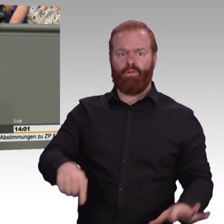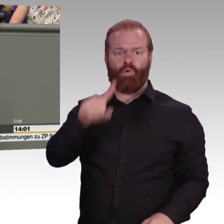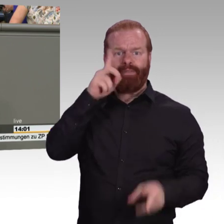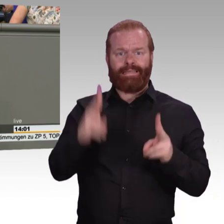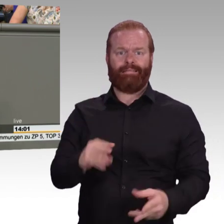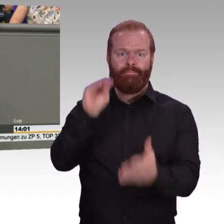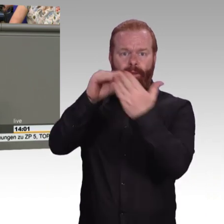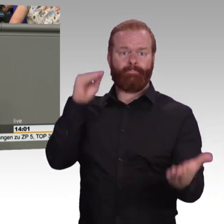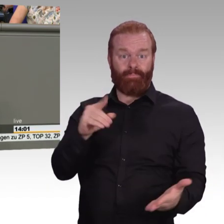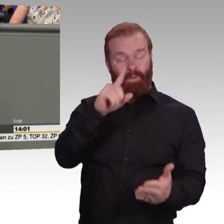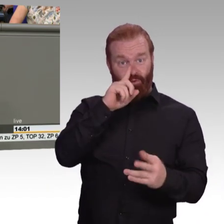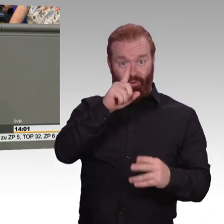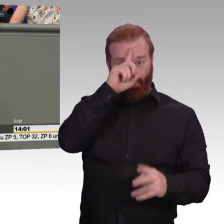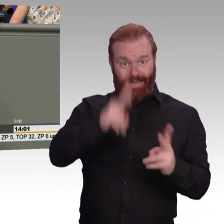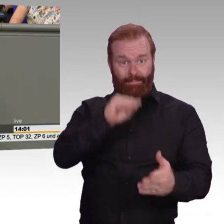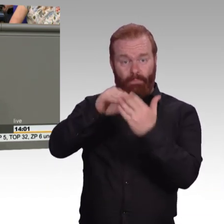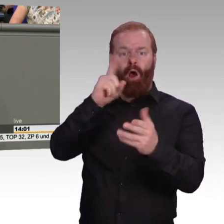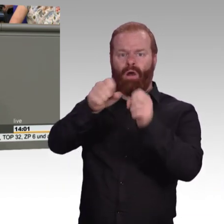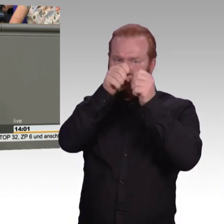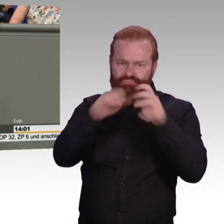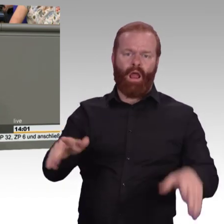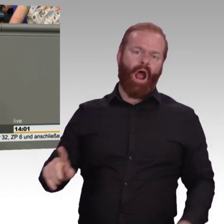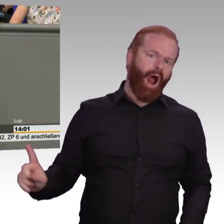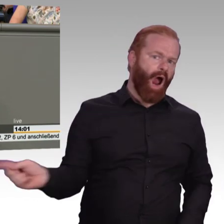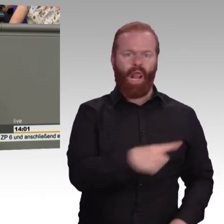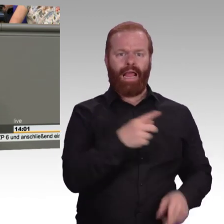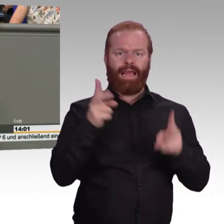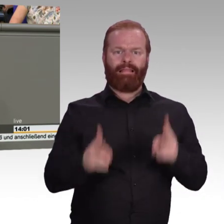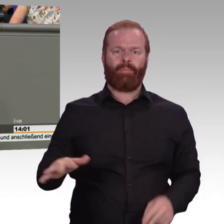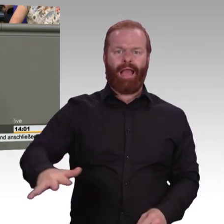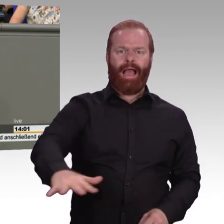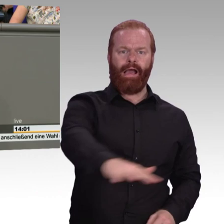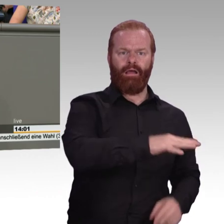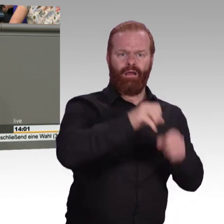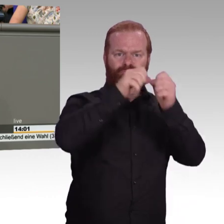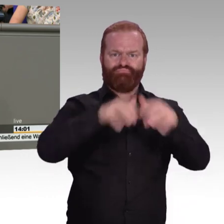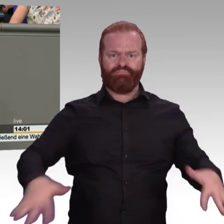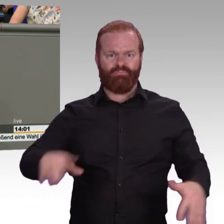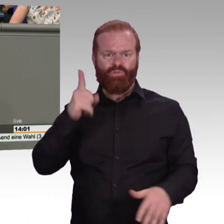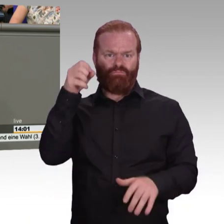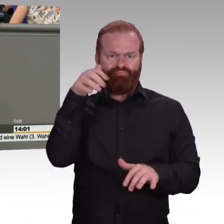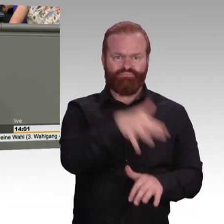es bewirkt, dass sich Kinder gegen die Verletzung ihrer Rechte mit der Verfassungsbeschwerde wehren können